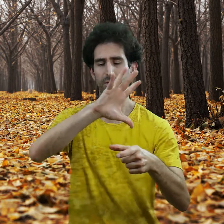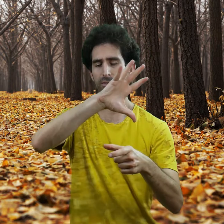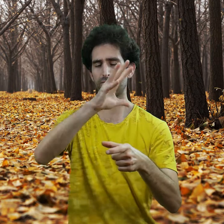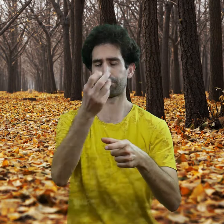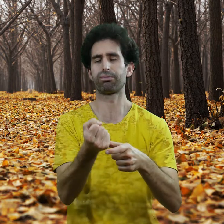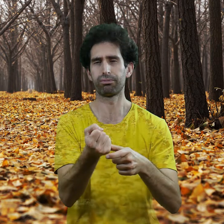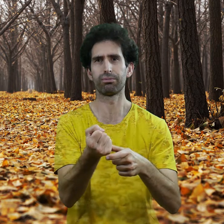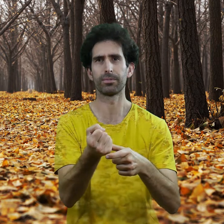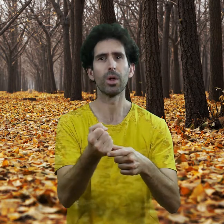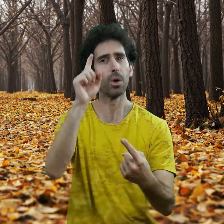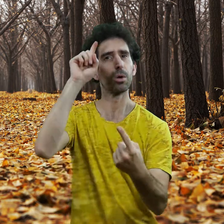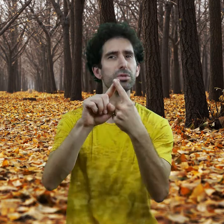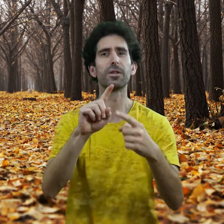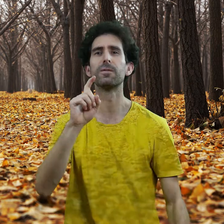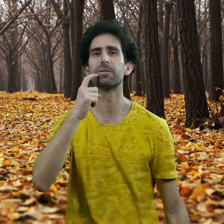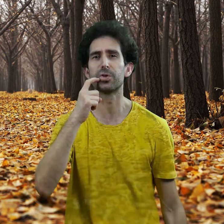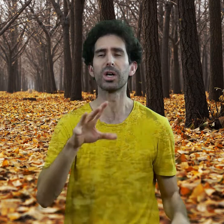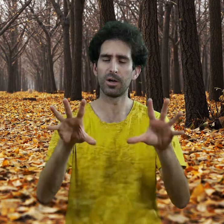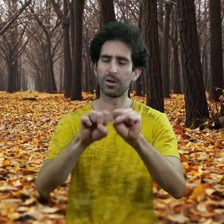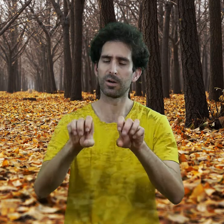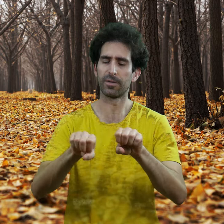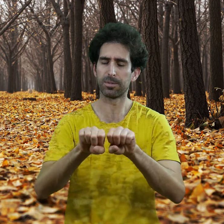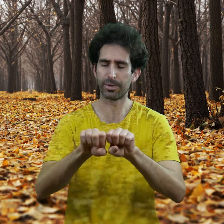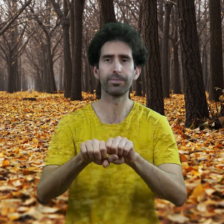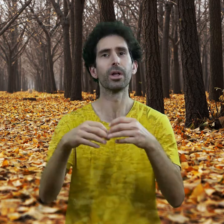Grâce à la photosynthèse dont l'objectif est de fabriquer du sucre.